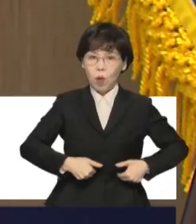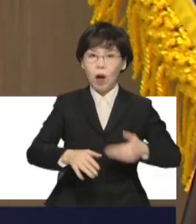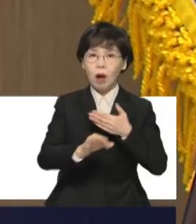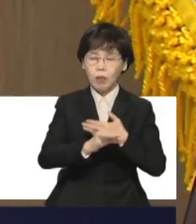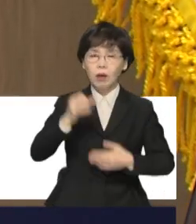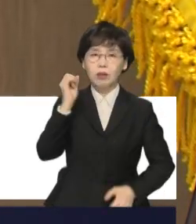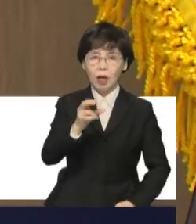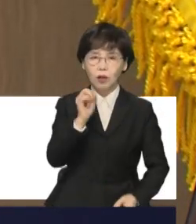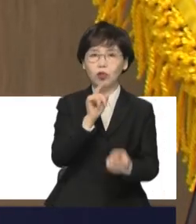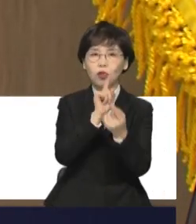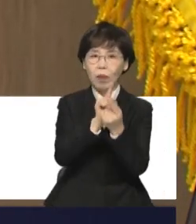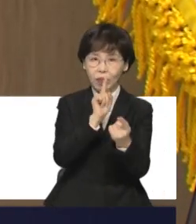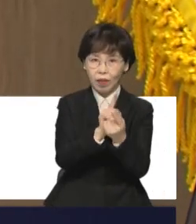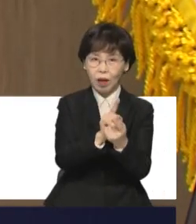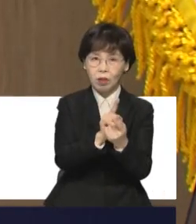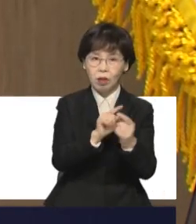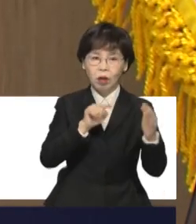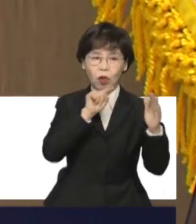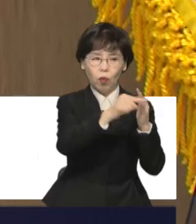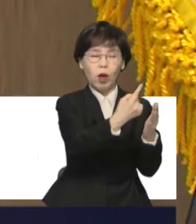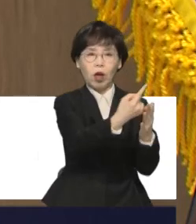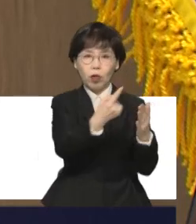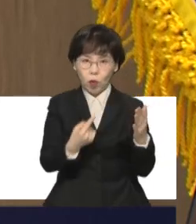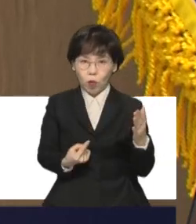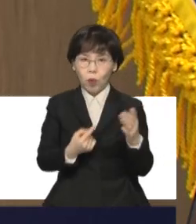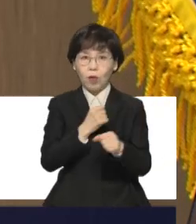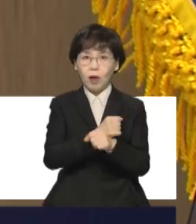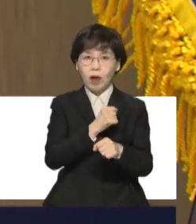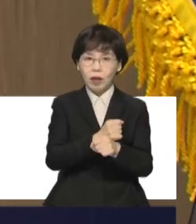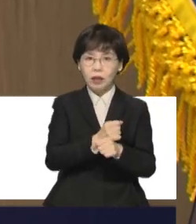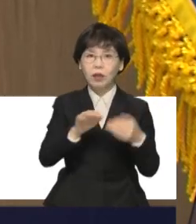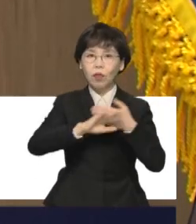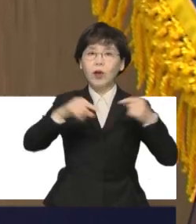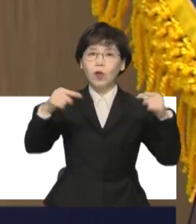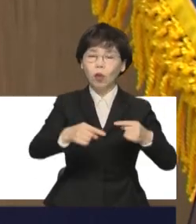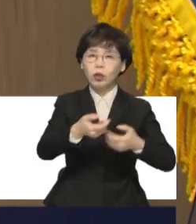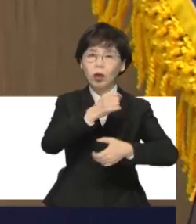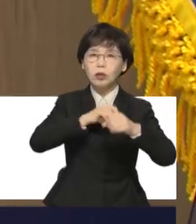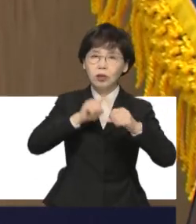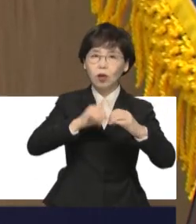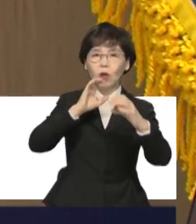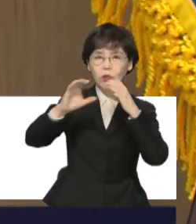통해 적극적으로 소통하고 협력해 나갈 것입니다.